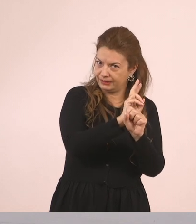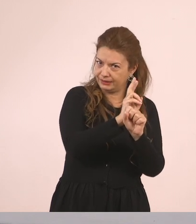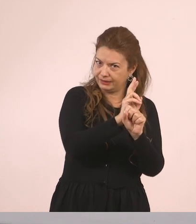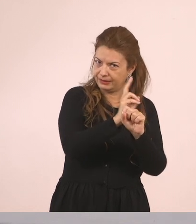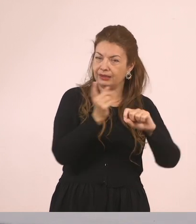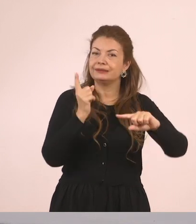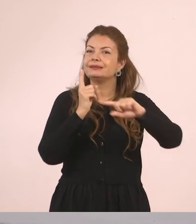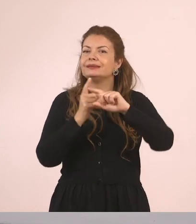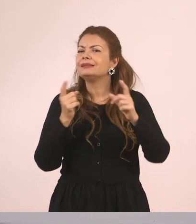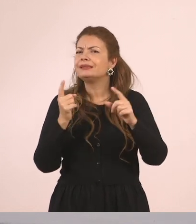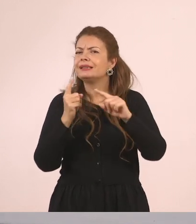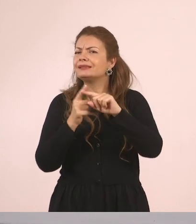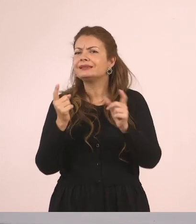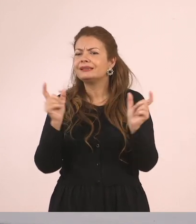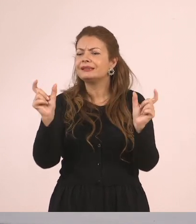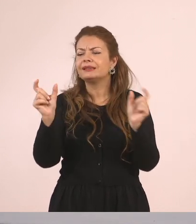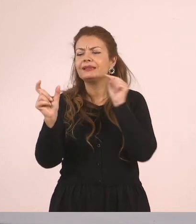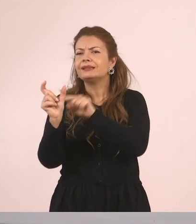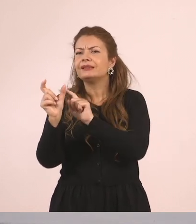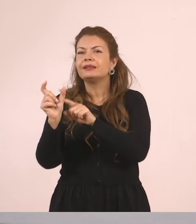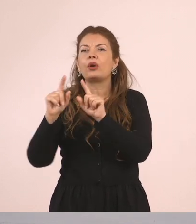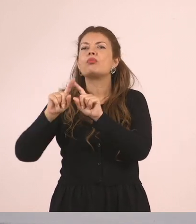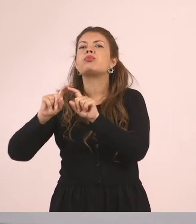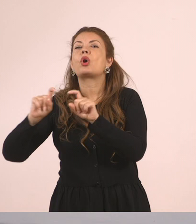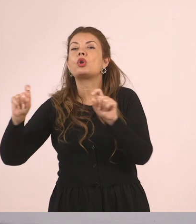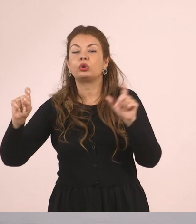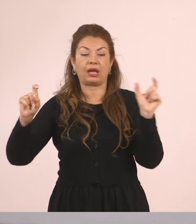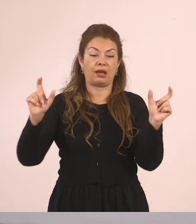...και τη λέξη προϊόντα. Όταν ενώθηκαν όμως,